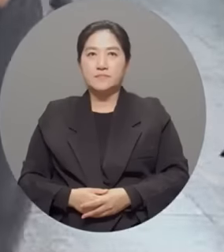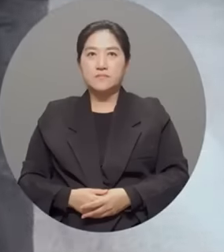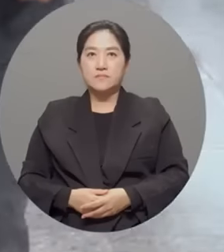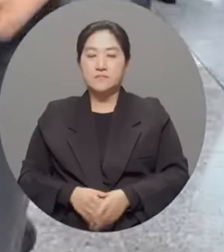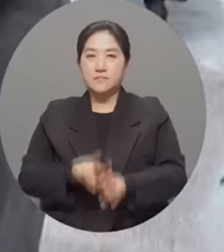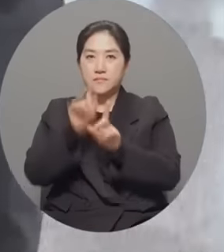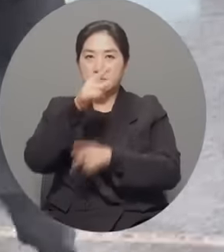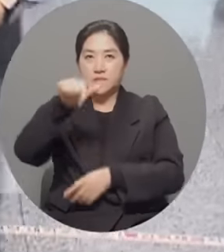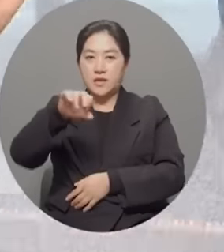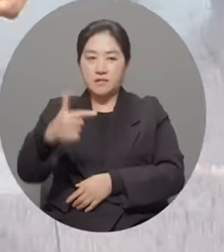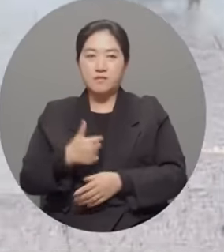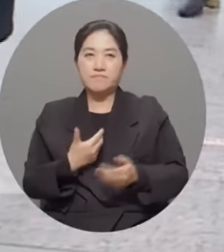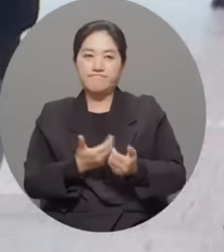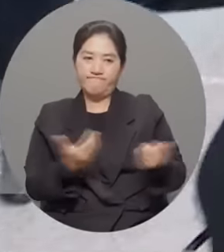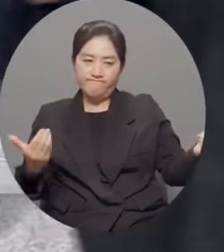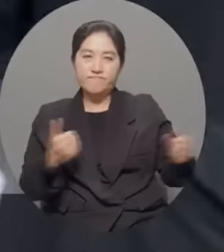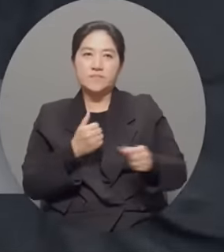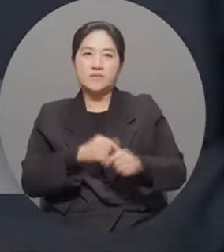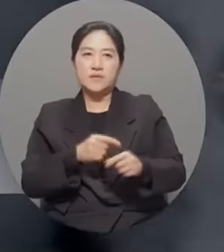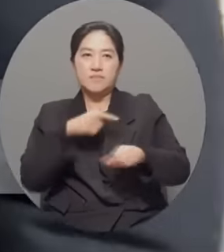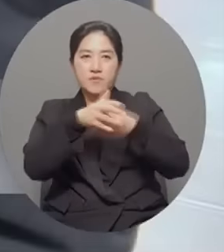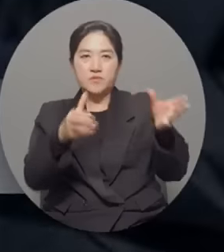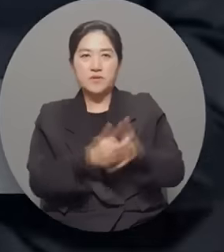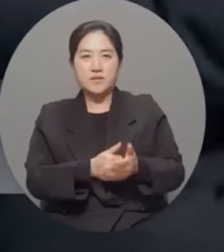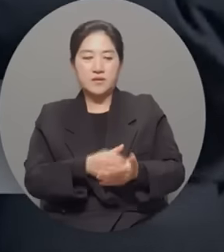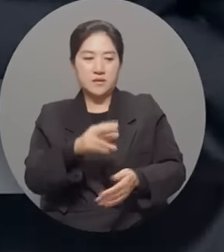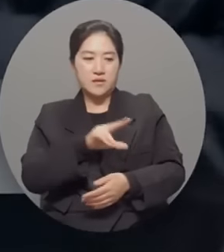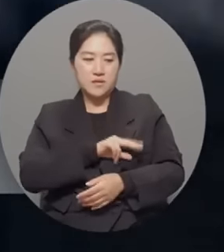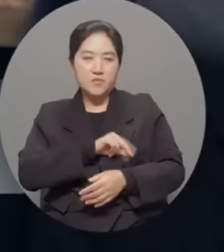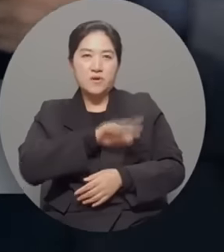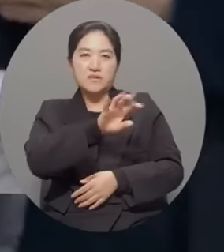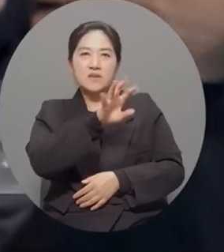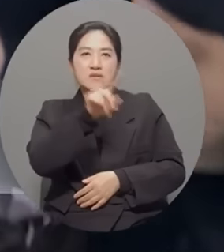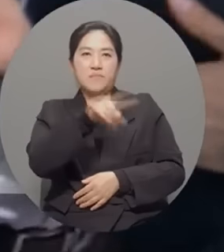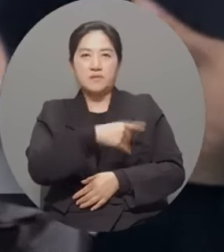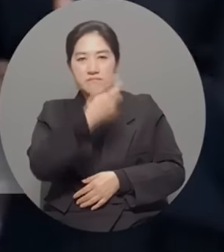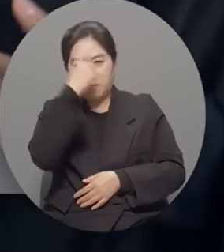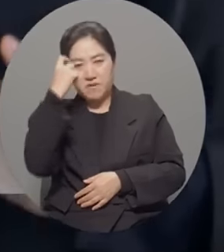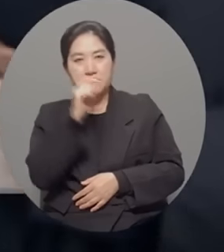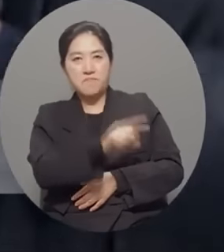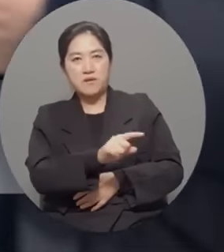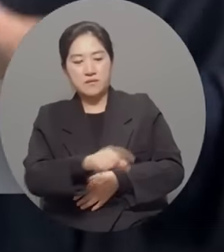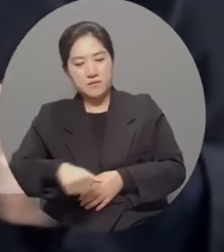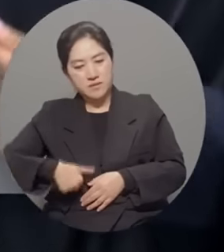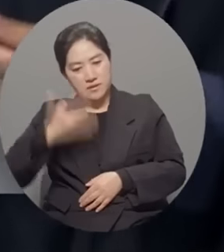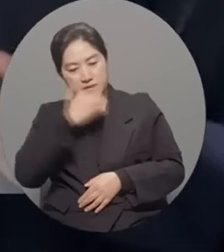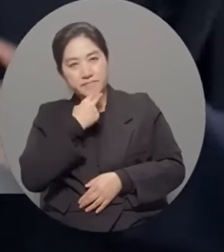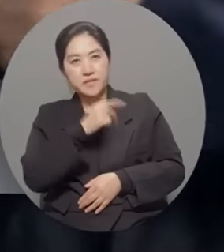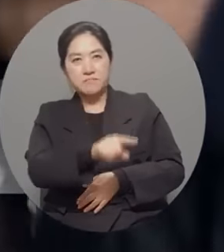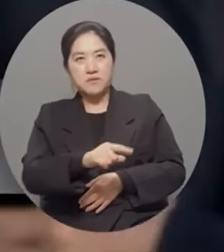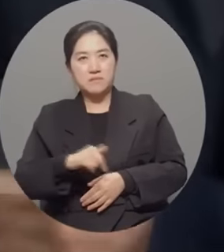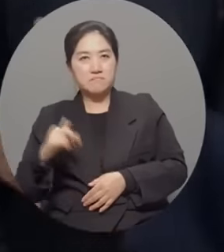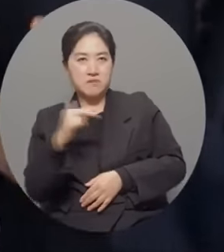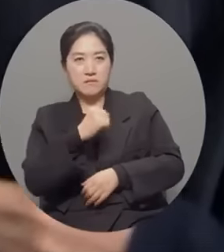(기자) 이 전 대표는 결별이 임박한 민주당을 향해 의원 44%가 전과자라며